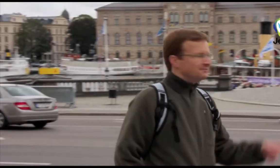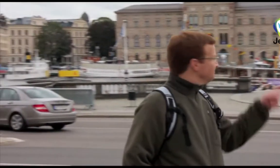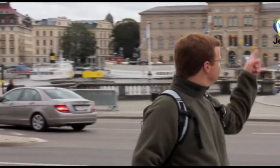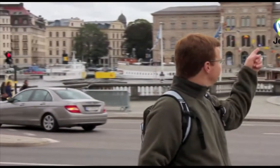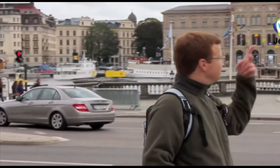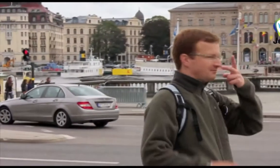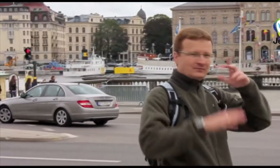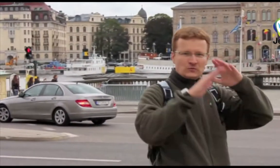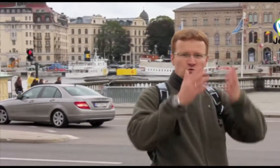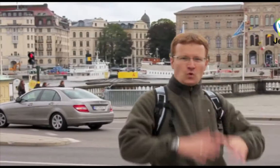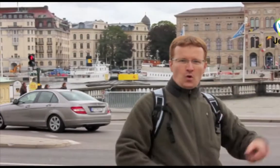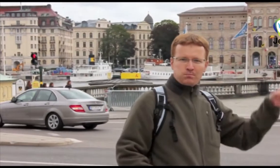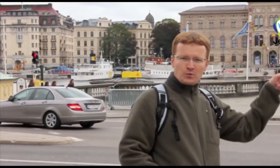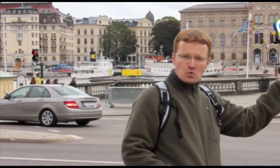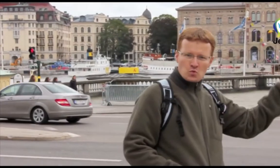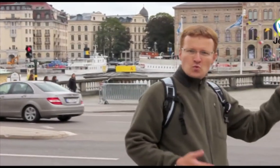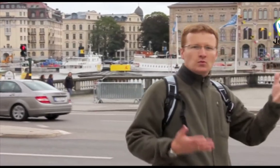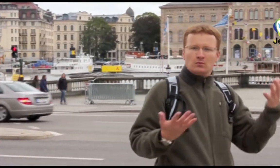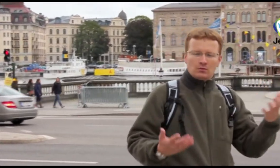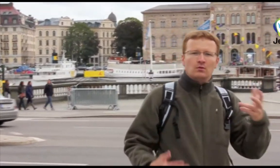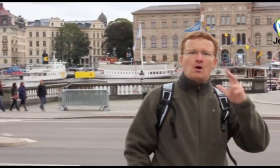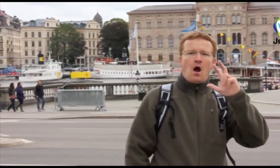Látod ezt a szobrot? Ki is ő?